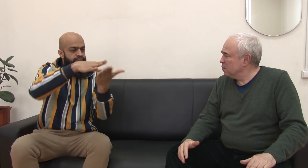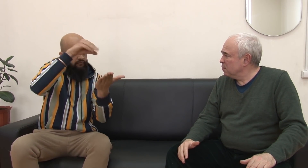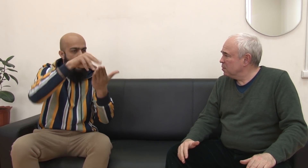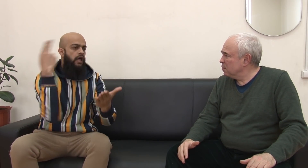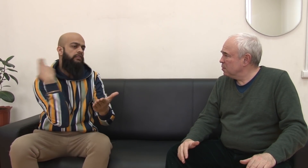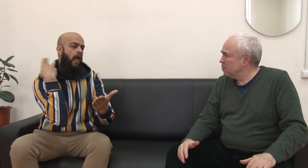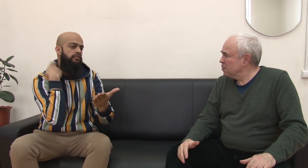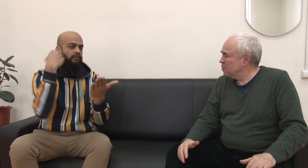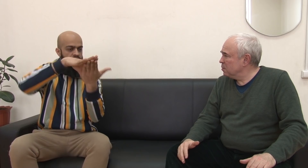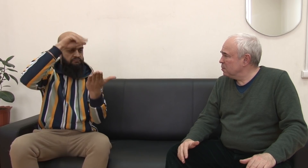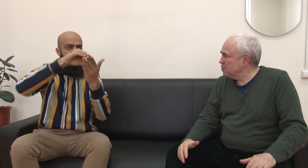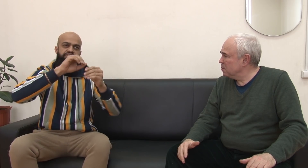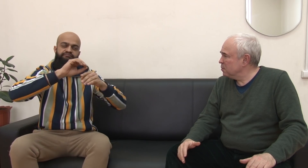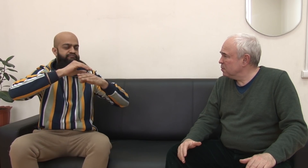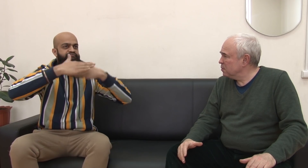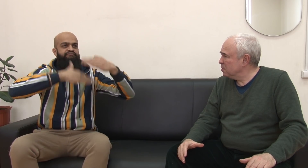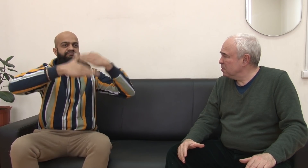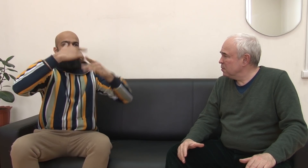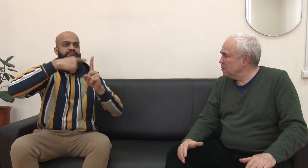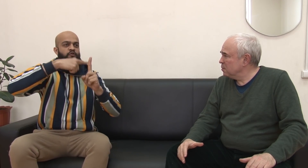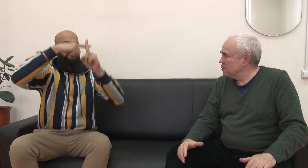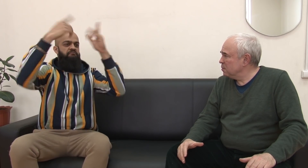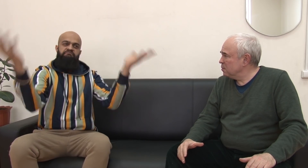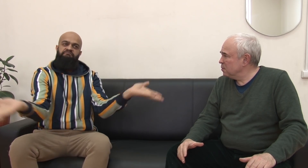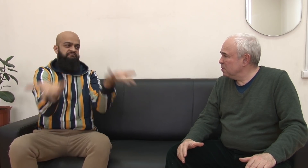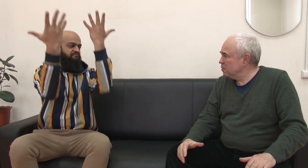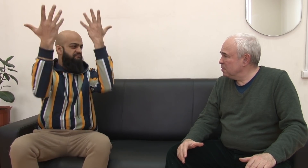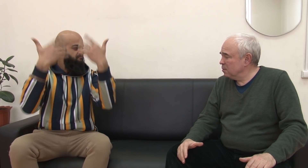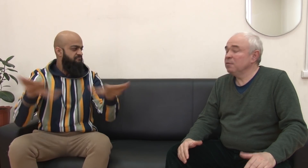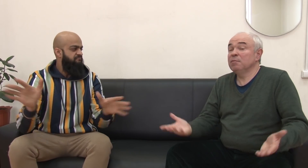Внедрили иной метод – на основе английского. И перемены – позитивные!